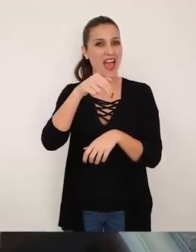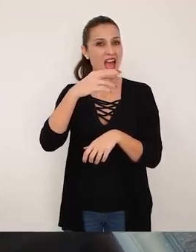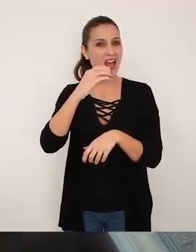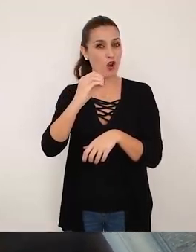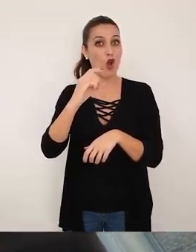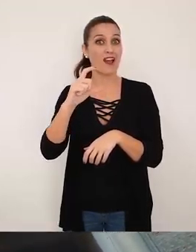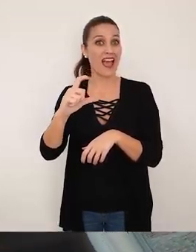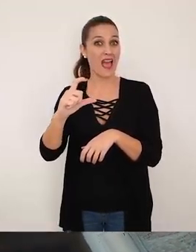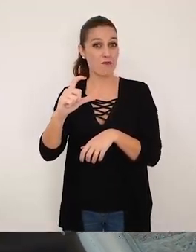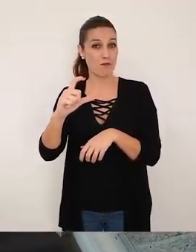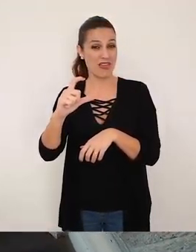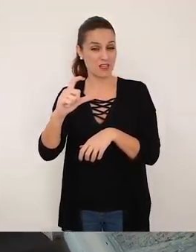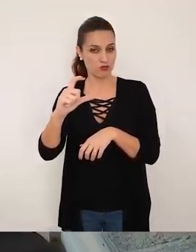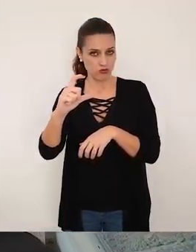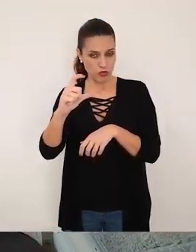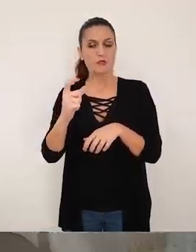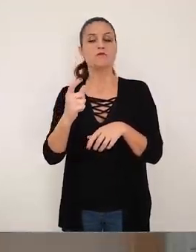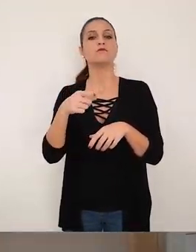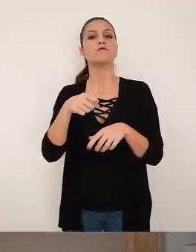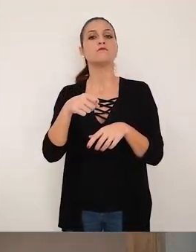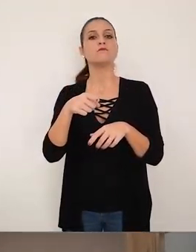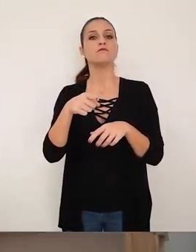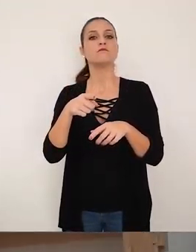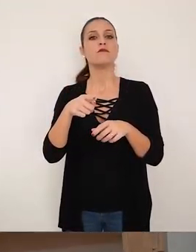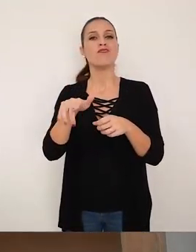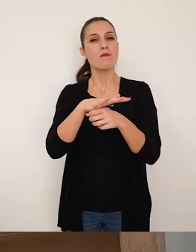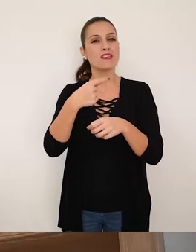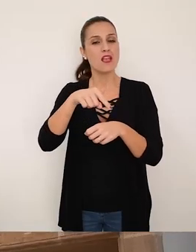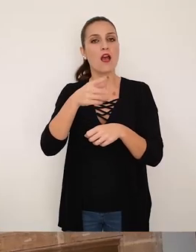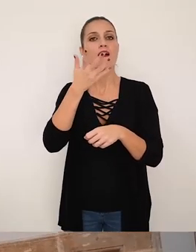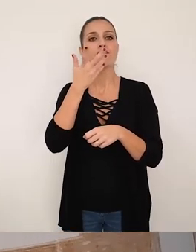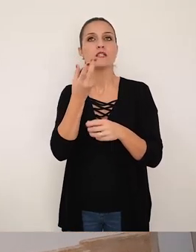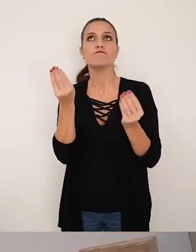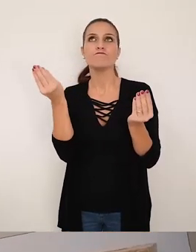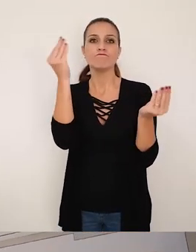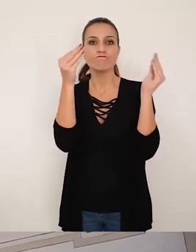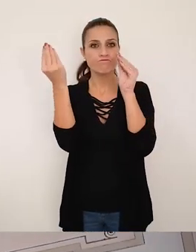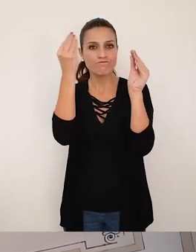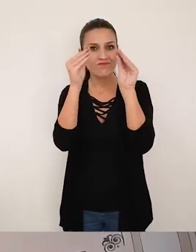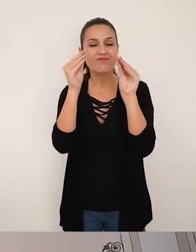verrà arricchito da importanti elementi gentilizi, come la Galleria del palazzo, adornata da